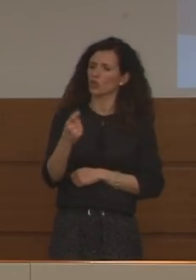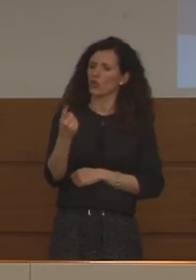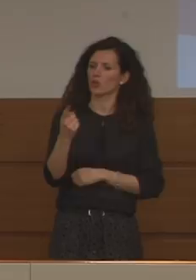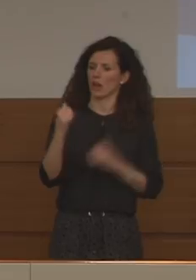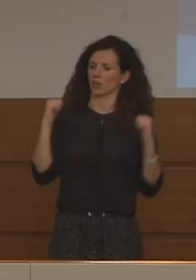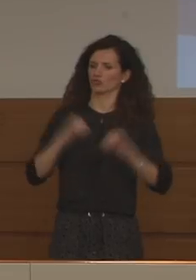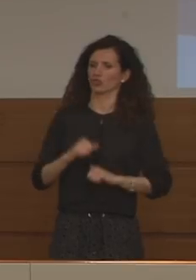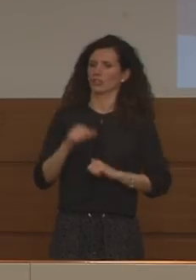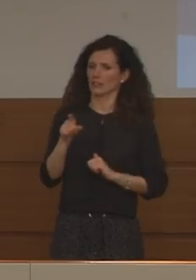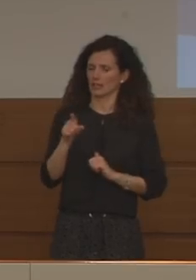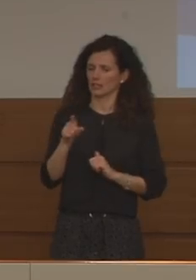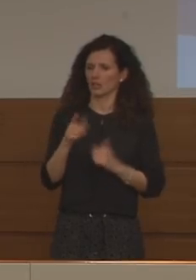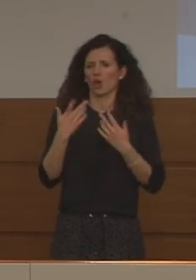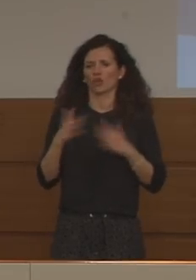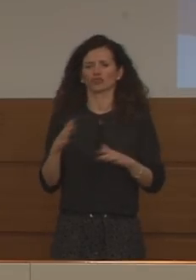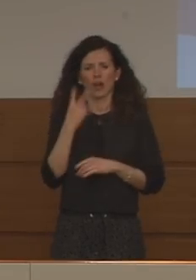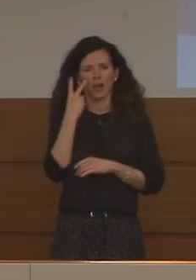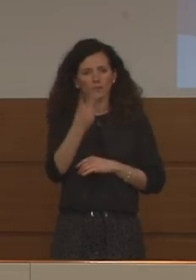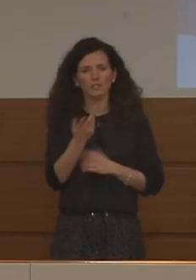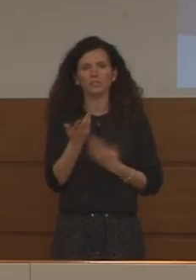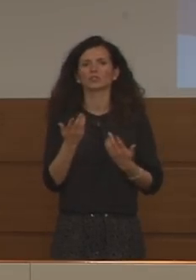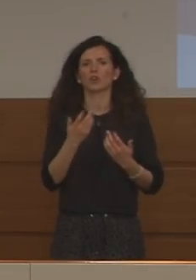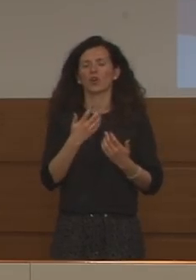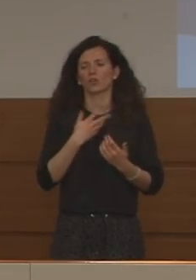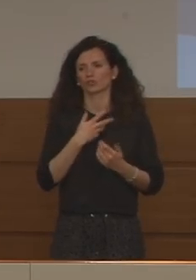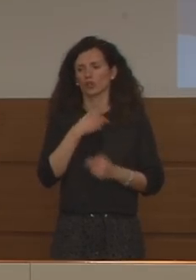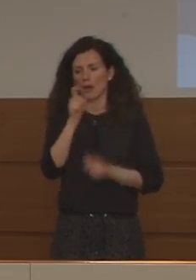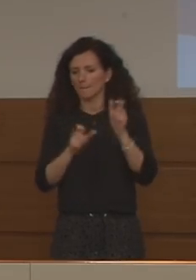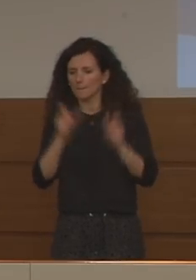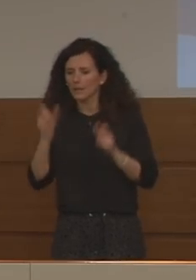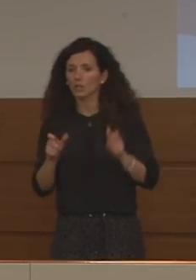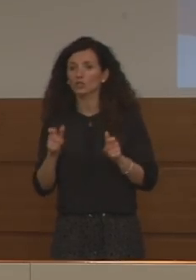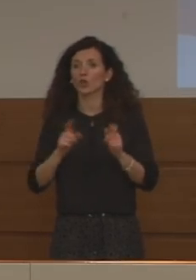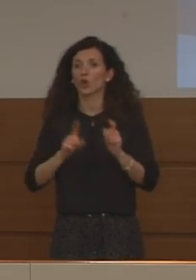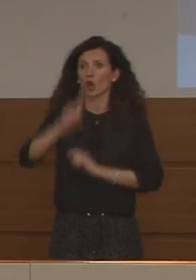fiumi di gente continuano a riversarsi da nord a sud, non sappiamo se ci sono